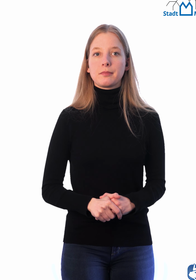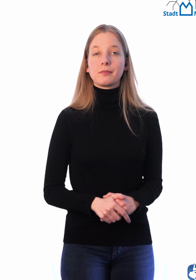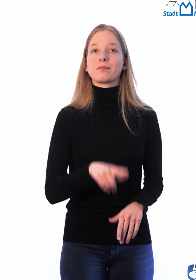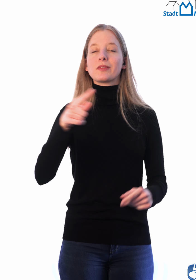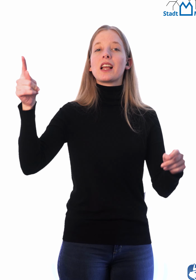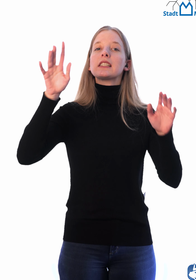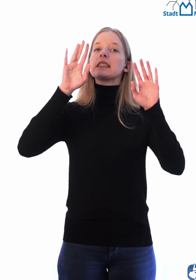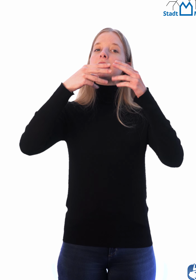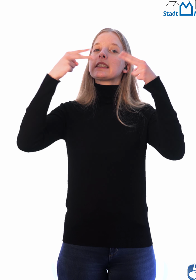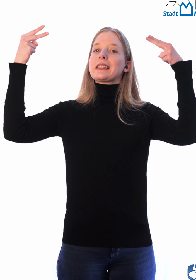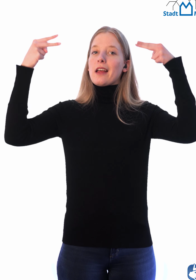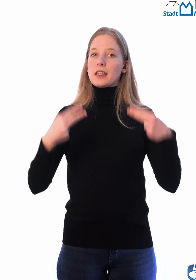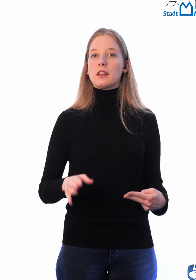Die Seiten